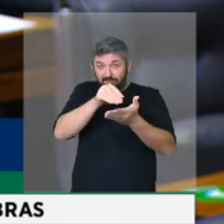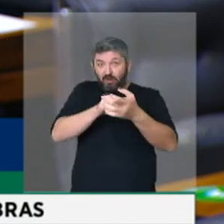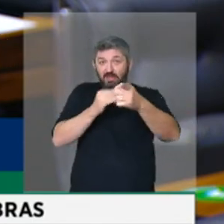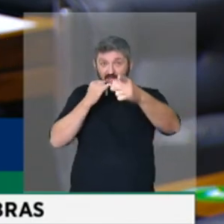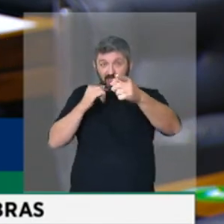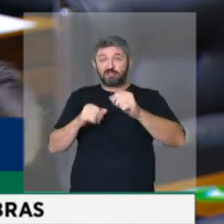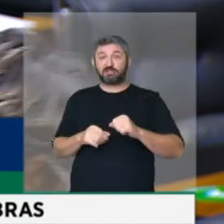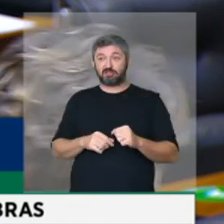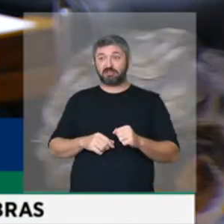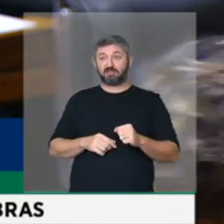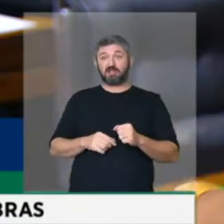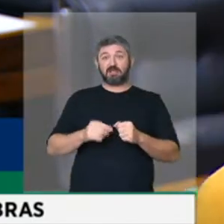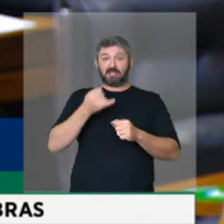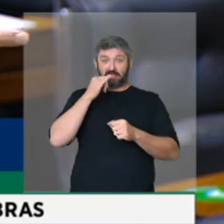CONTROLE DA ELETROBRAS, E QUE IMPEDE NOVOS INVESTIMENTOS,